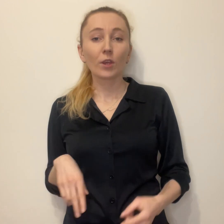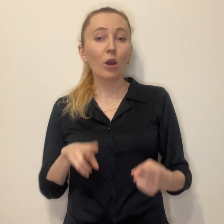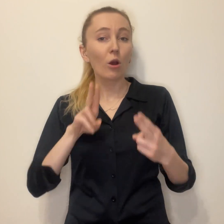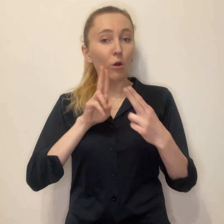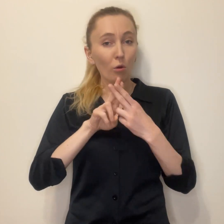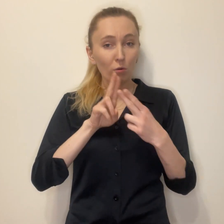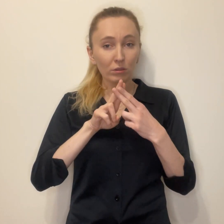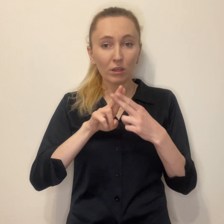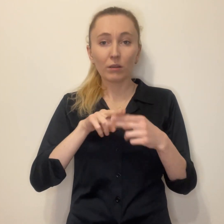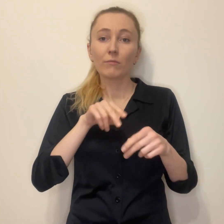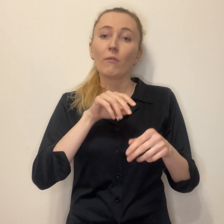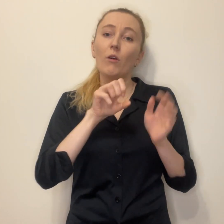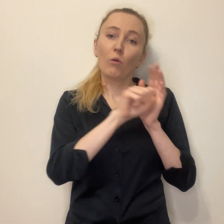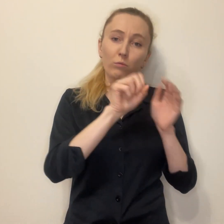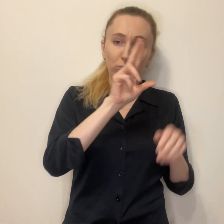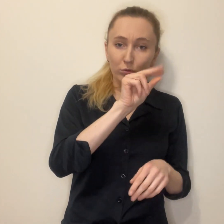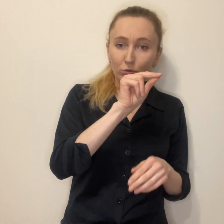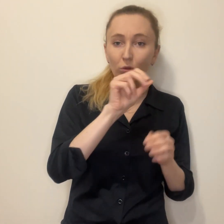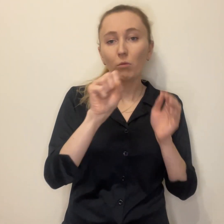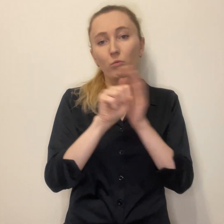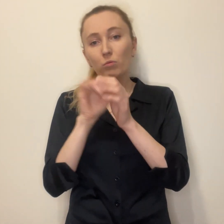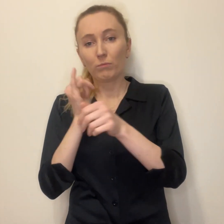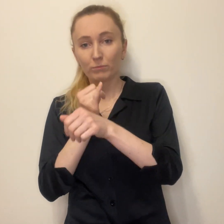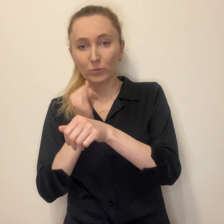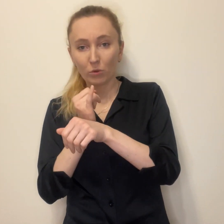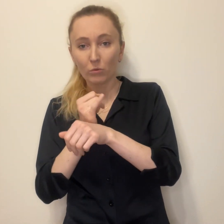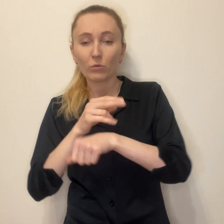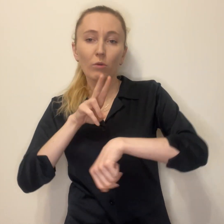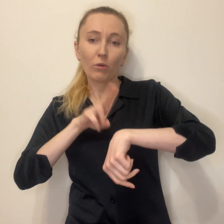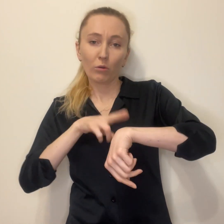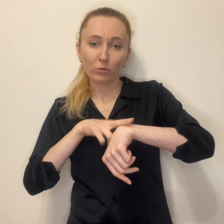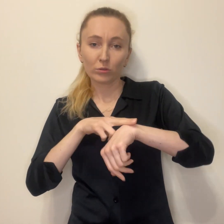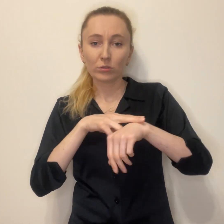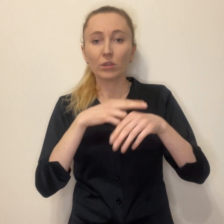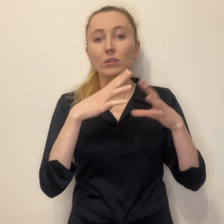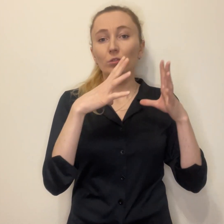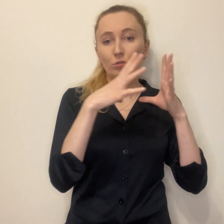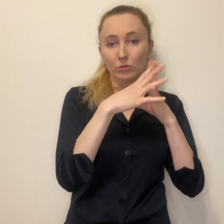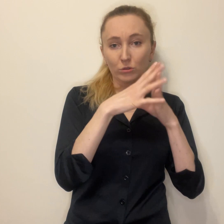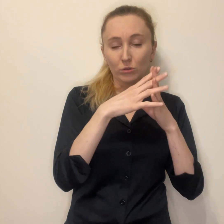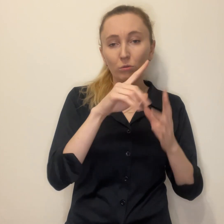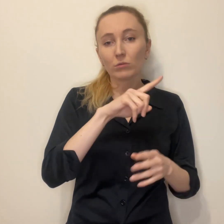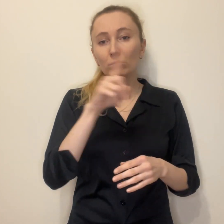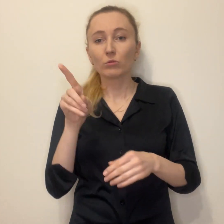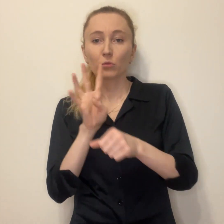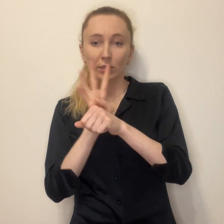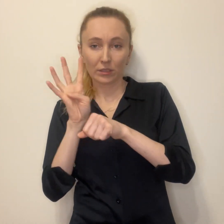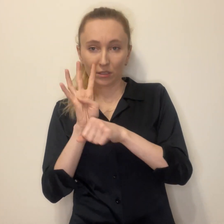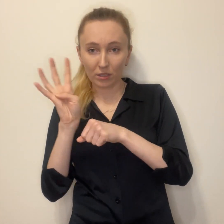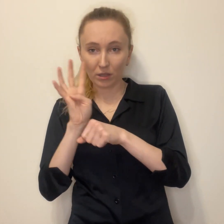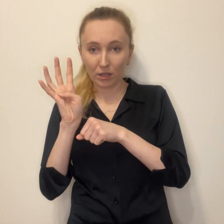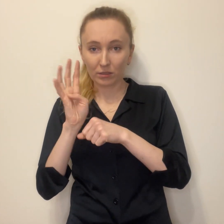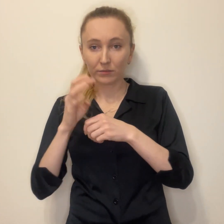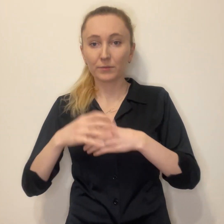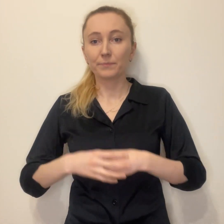Kontakt – od poniedziałku do piątku w godzinach od 10:00 do 14:00